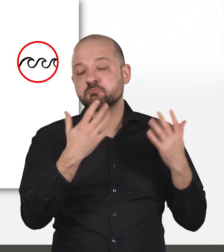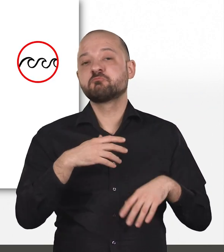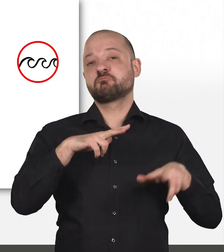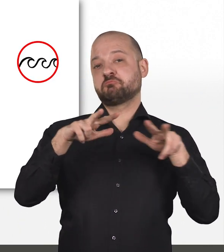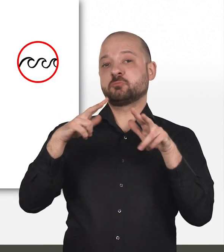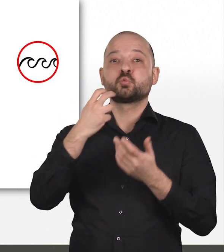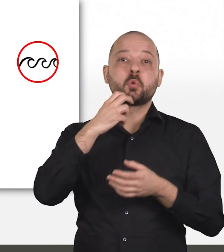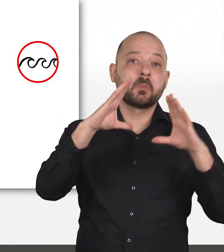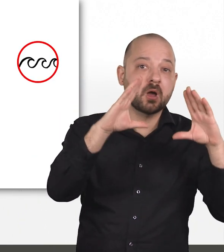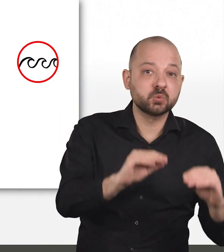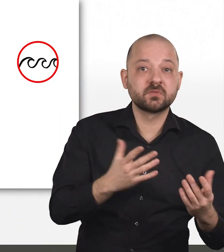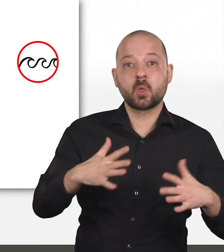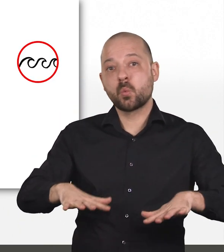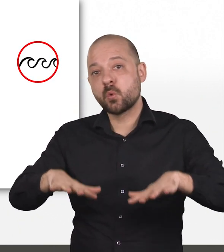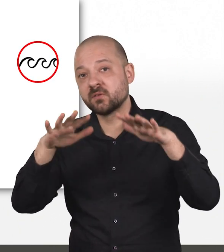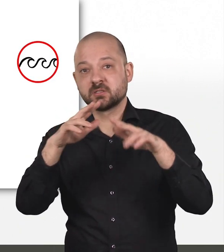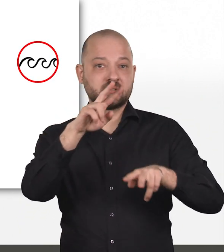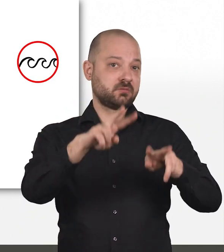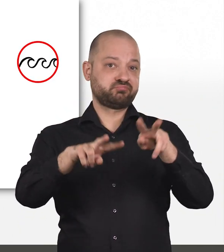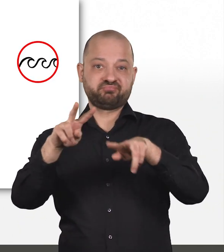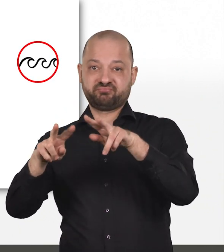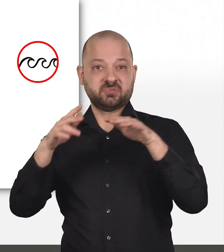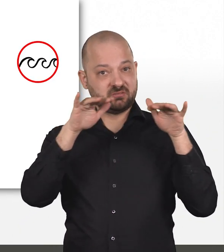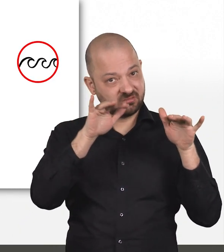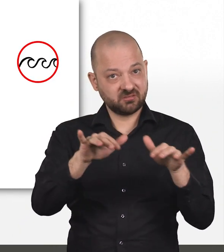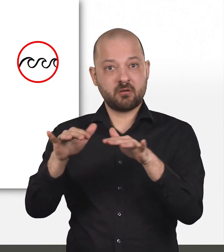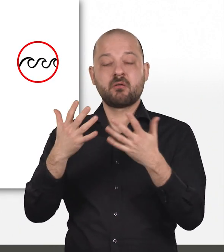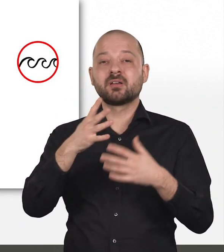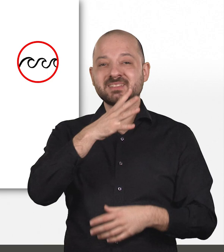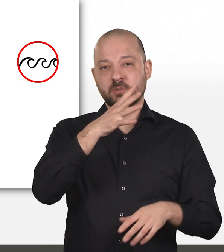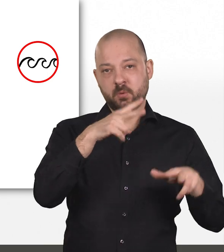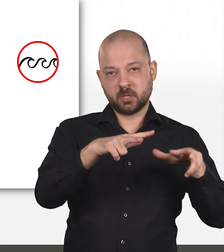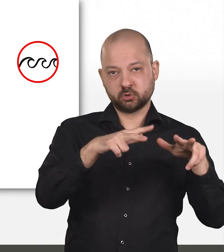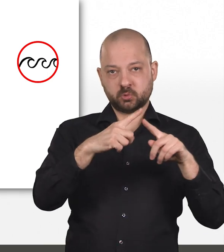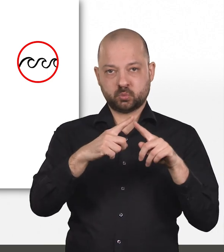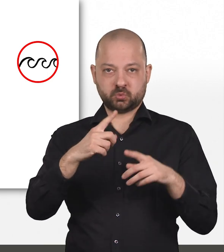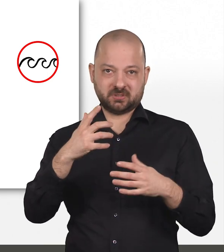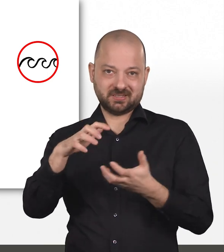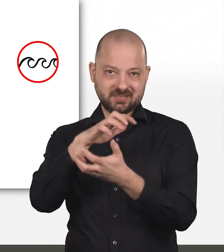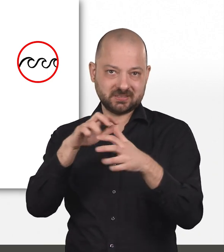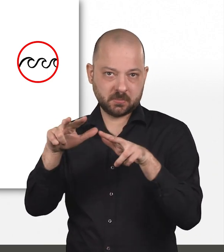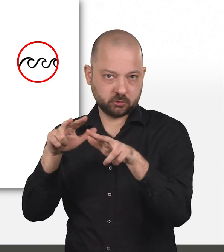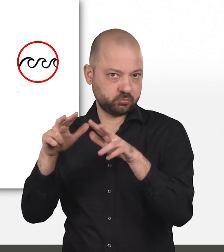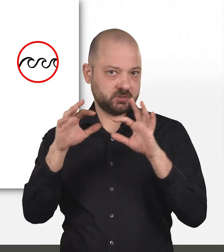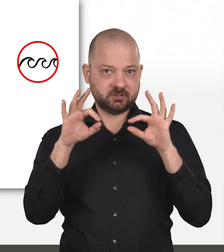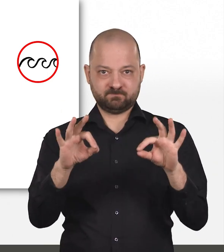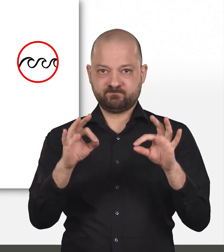diese Akteure sind mit ihrem eigenen Risiko- und Krisenmanagement gut aufgestellt. Doch um gemeinsam zuverlässig zum Wohle